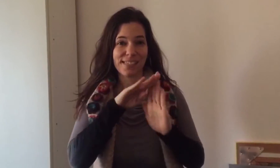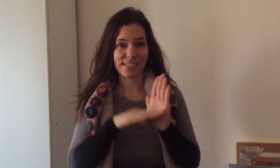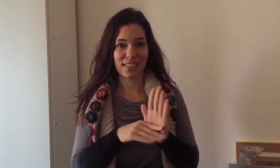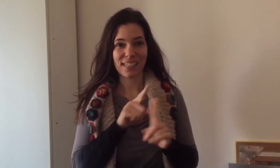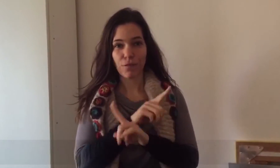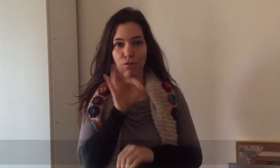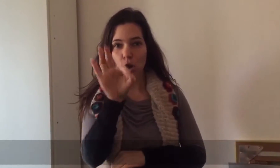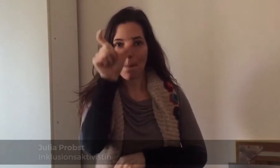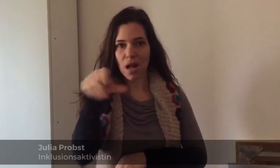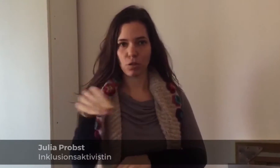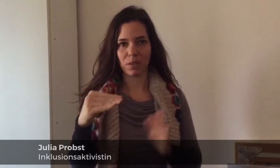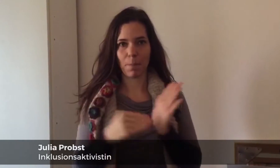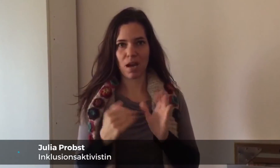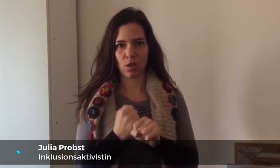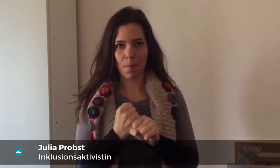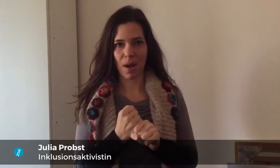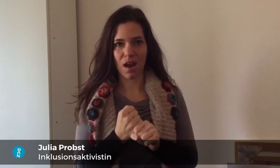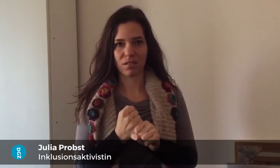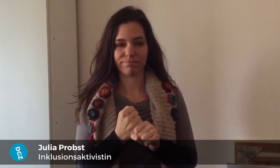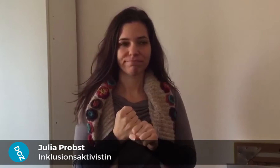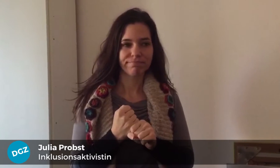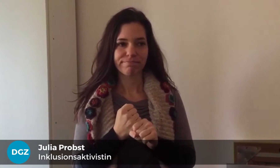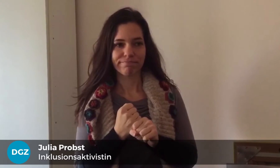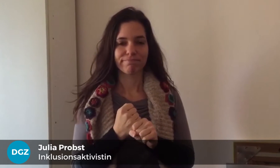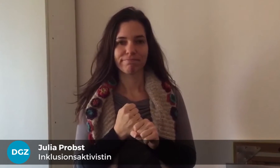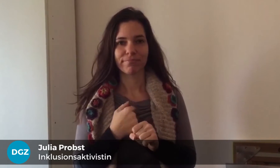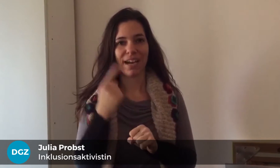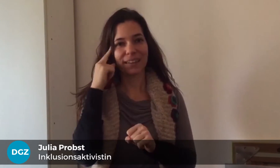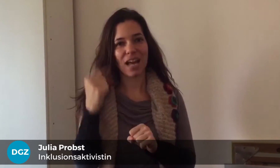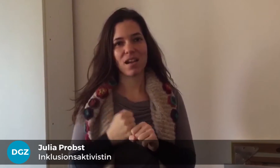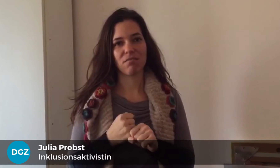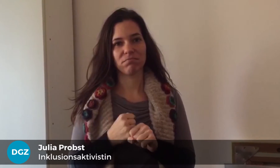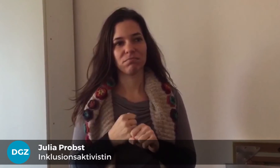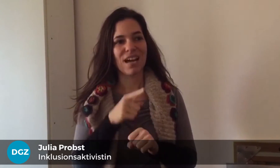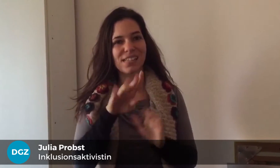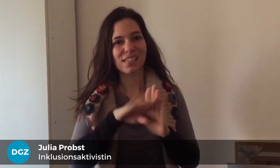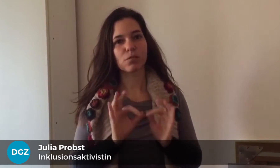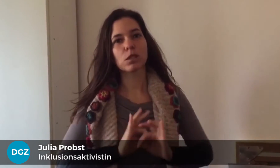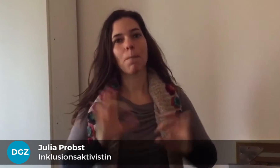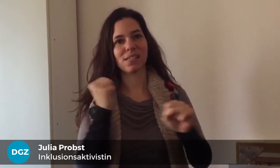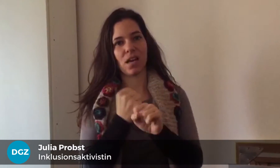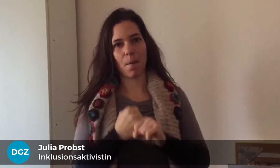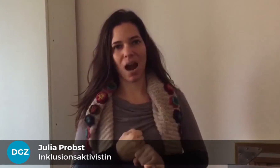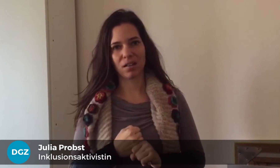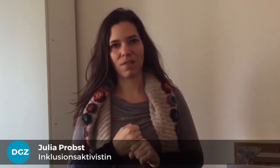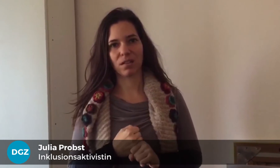Dieses Gesetz wurde für Menschen mit Behinderung gemacht. Ich denke, dieses Gesetz muss besser gemacht werden.